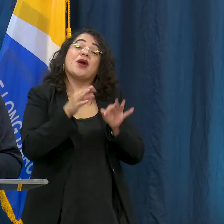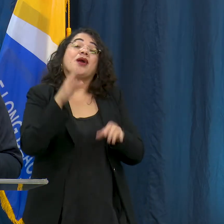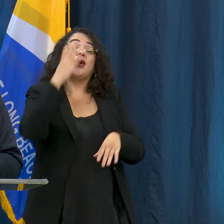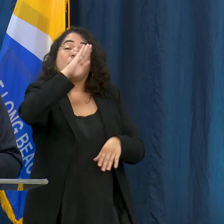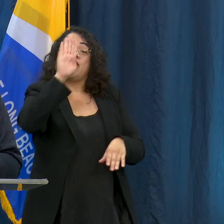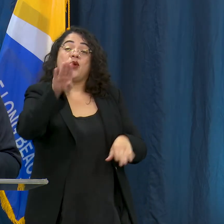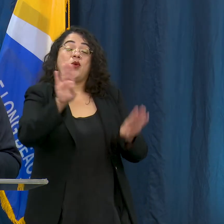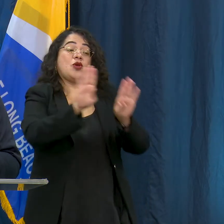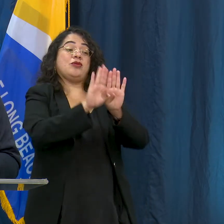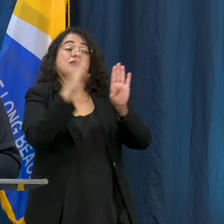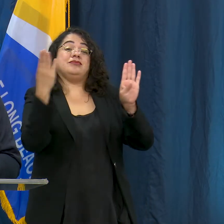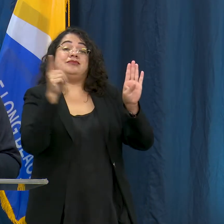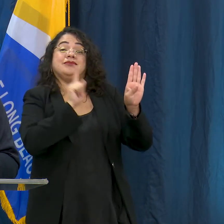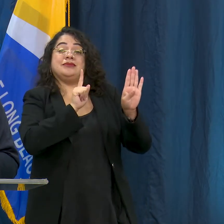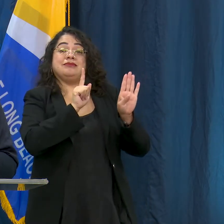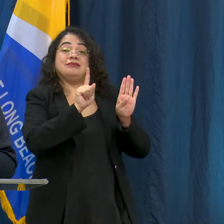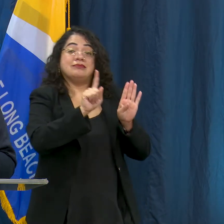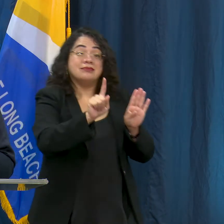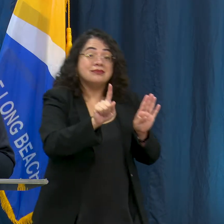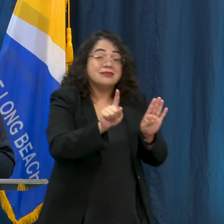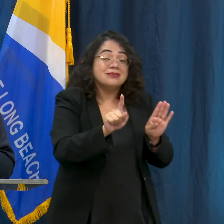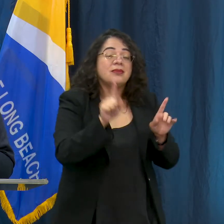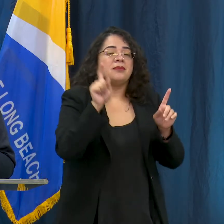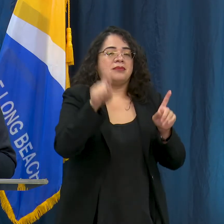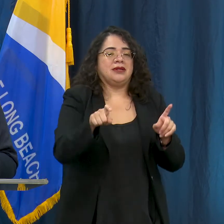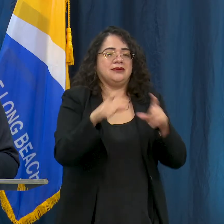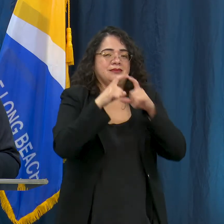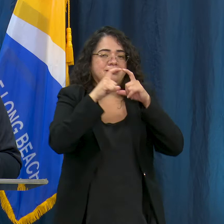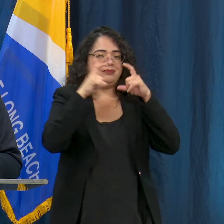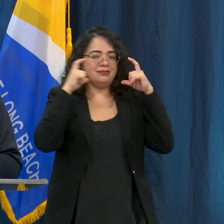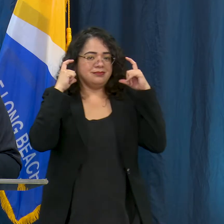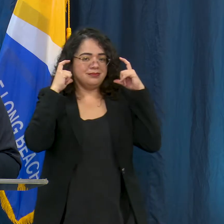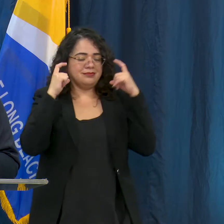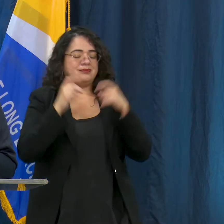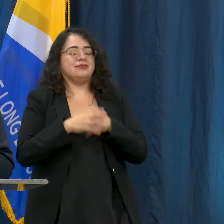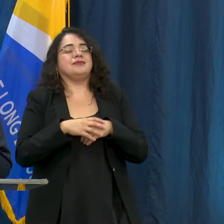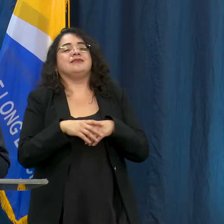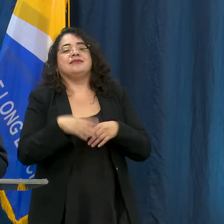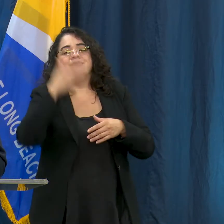la oportunidad para seguir haciendo se las pruebas del Corona Vera's a muchas